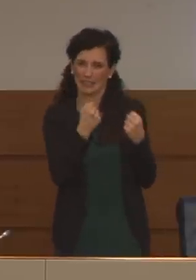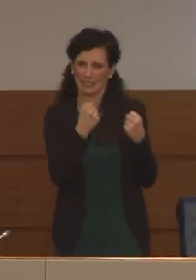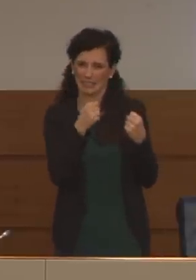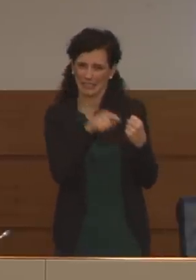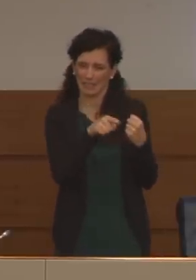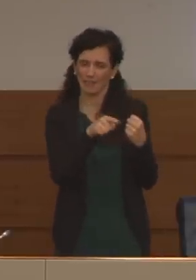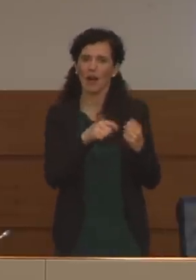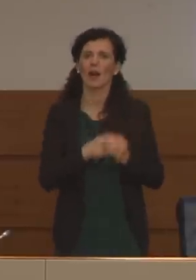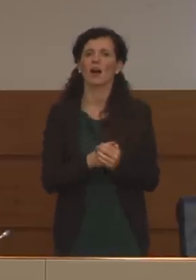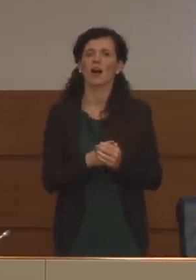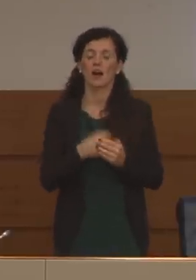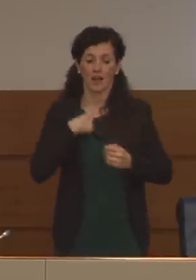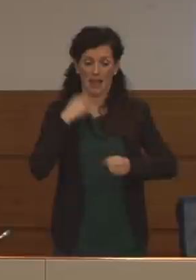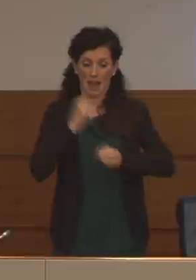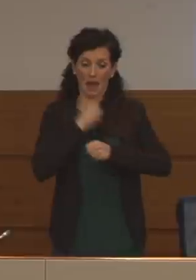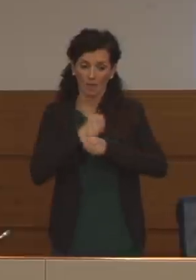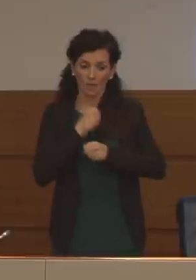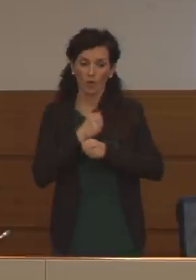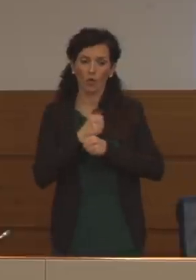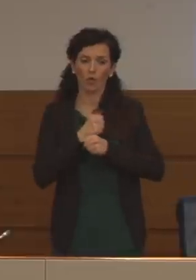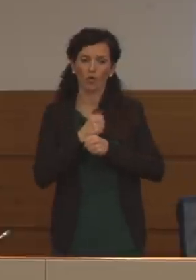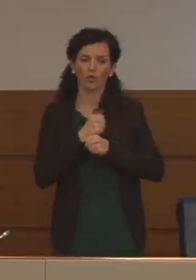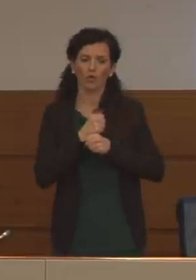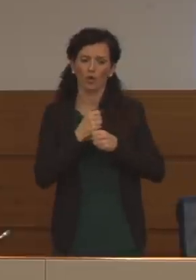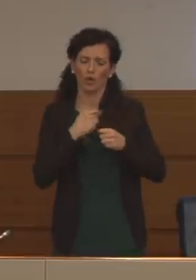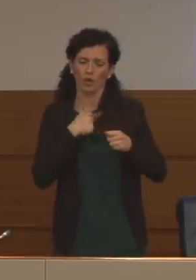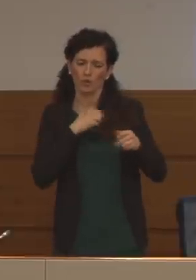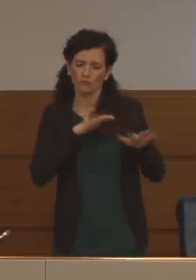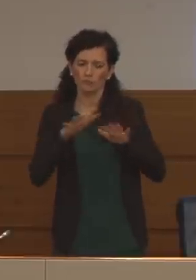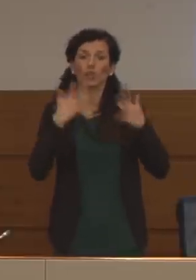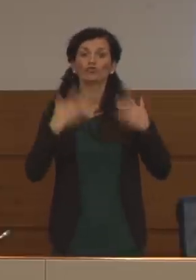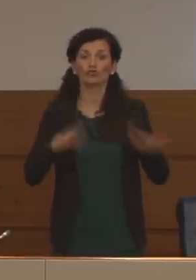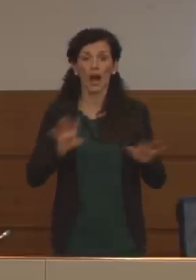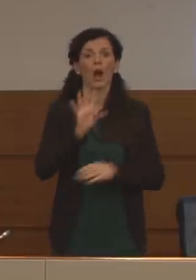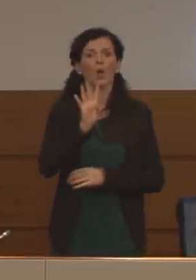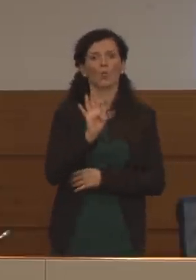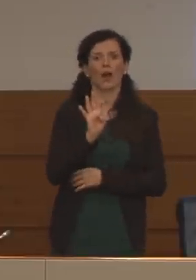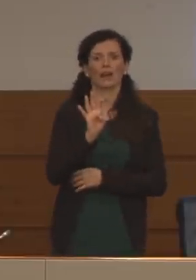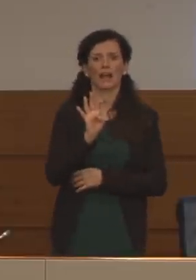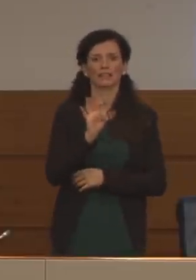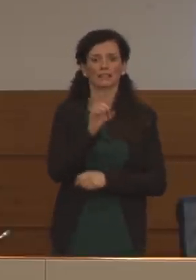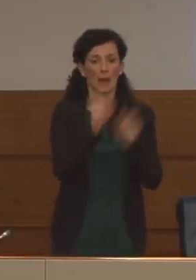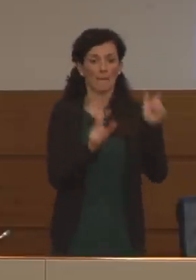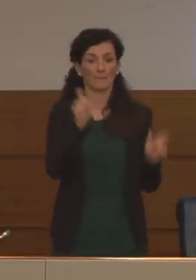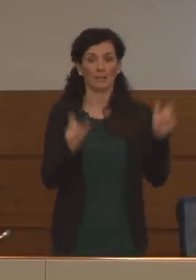stiamo facendo e ormai siamo arrivati a 40 persone è quello di alleggerire